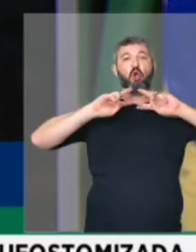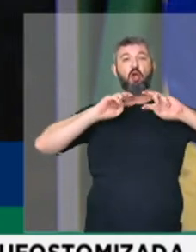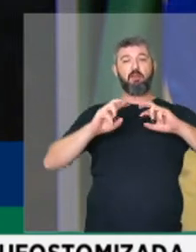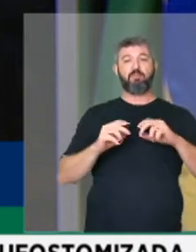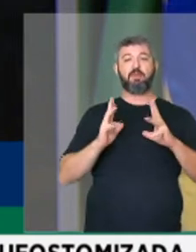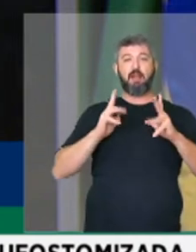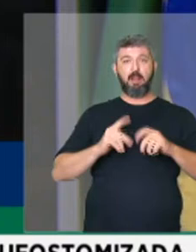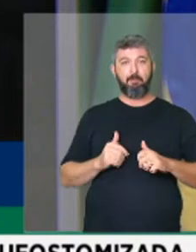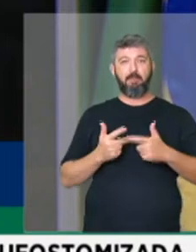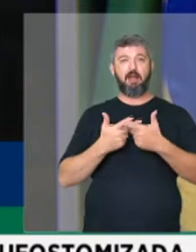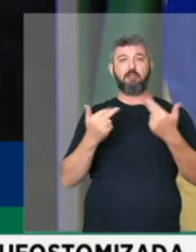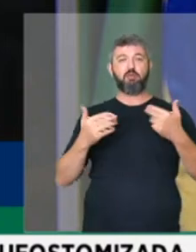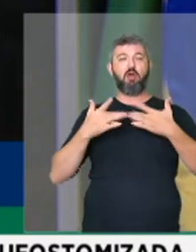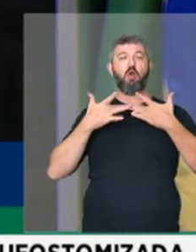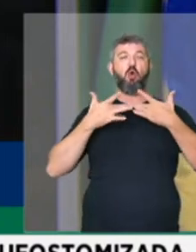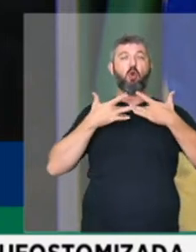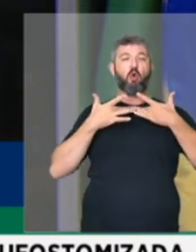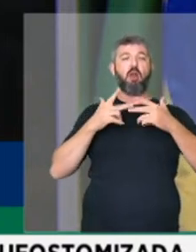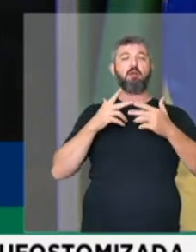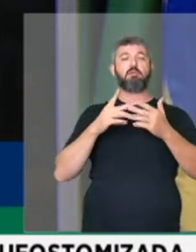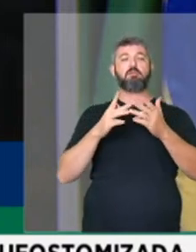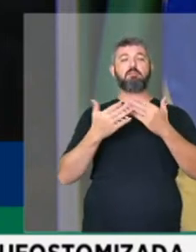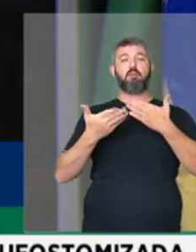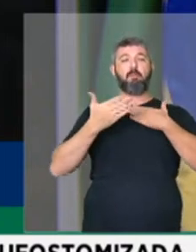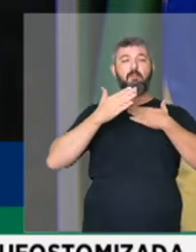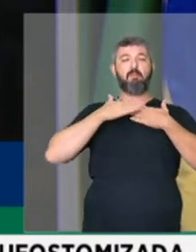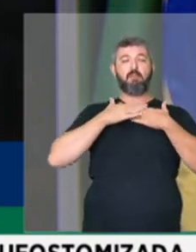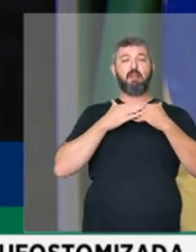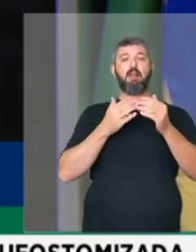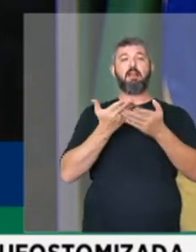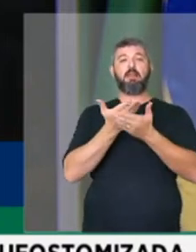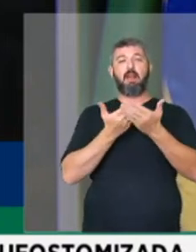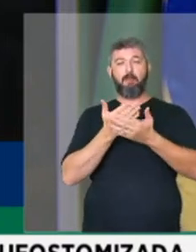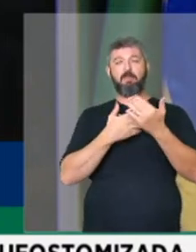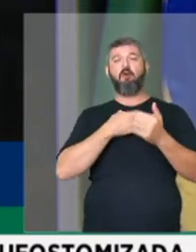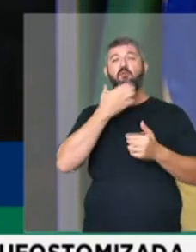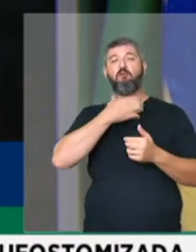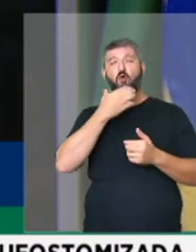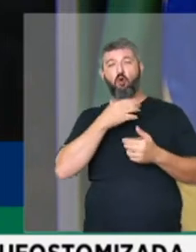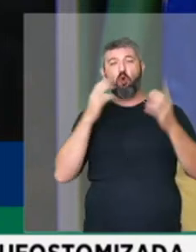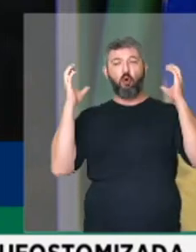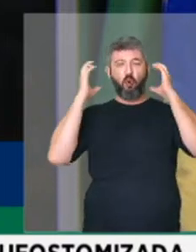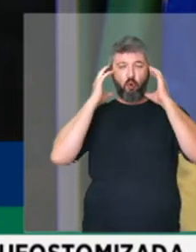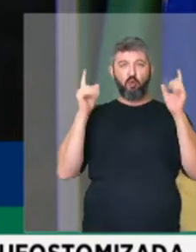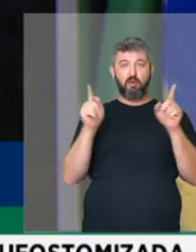CUIDADOS PODE LEVAR A CICATRIZES, EFEITOS INDESEJÁVEIS COMO DIFICULDADE NA RESPIRAÇÃO, NA FALA E NA PRÓPRIA ALIMENTAÇÃO. AINDA MAIS QUANDO SE TRATA DE